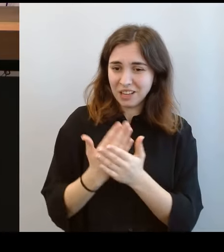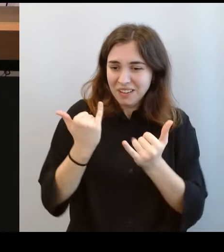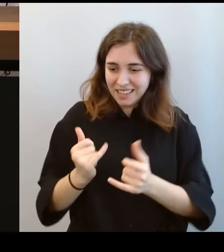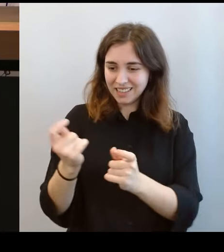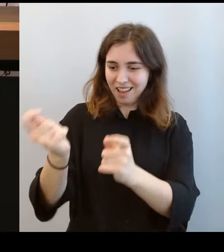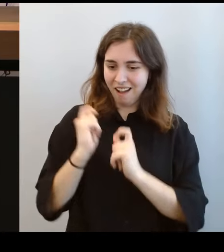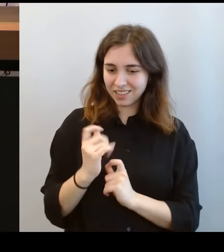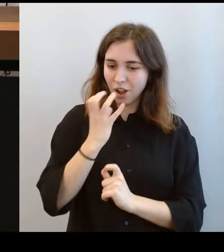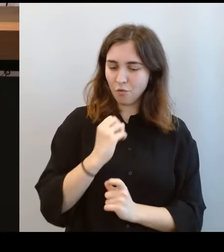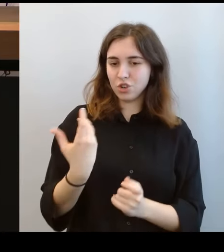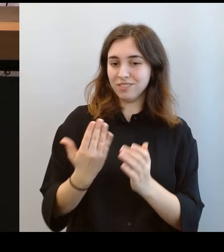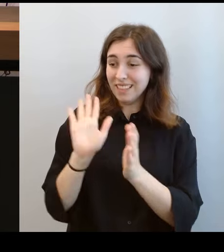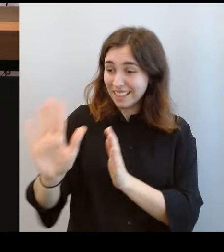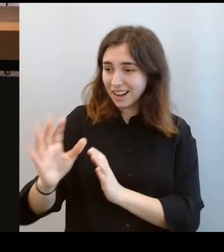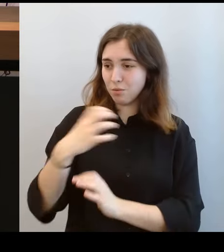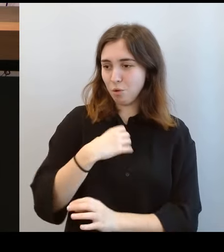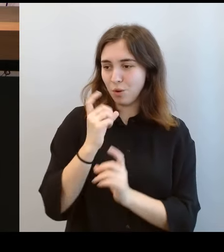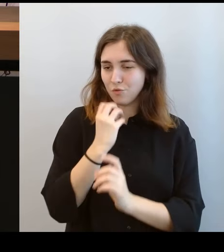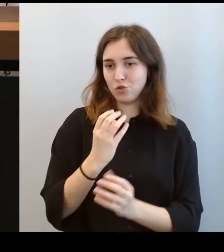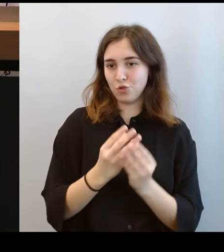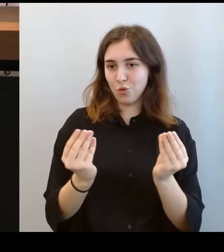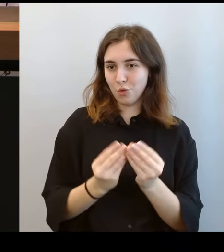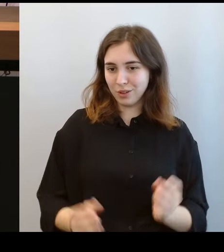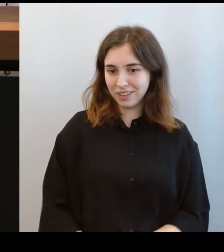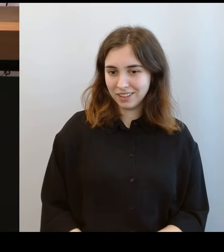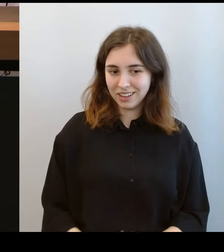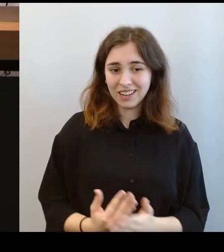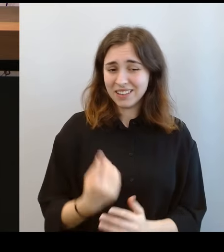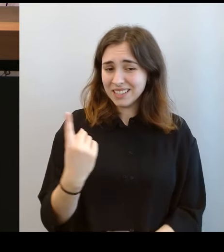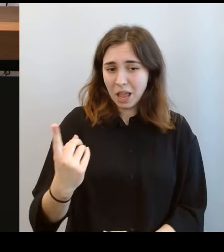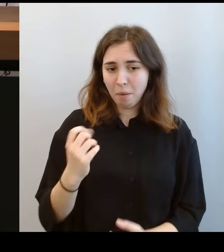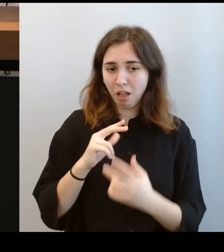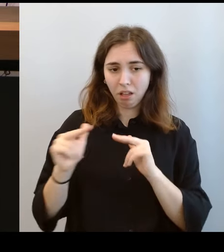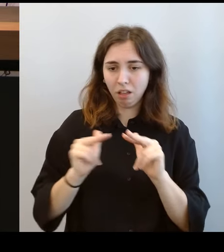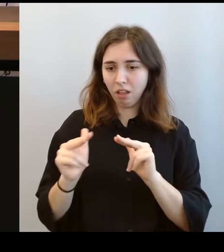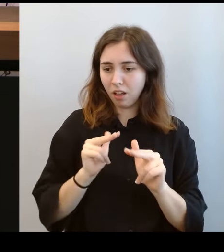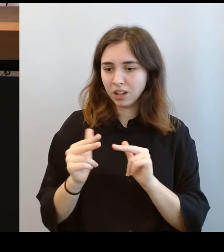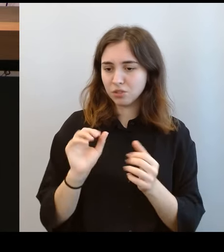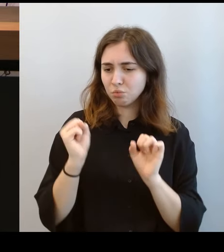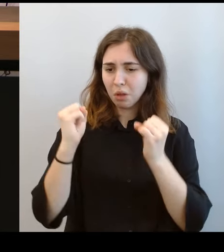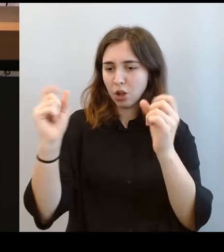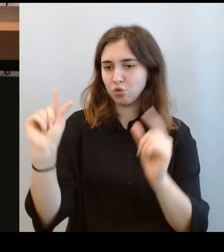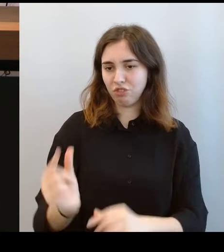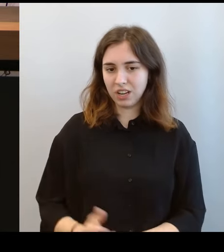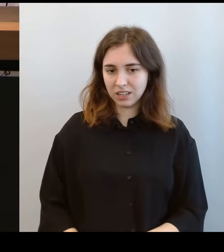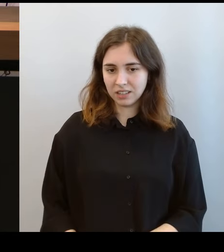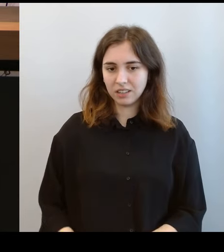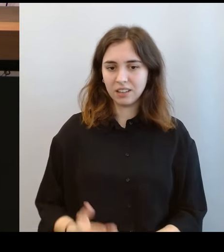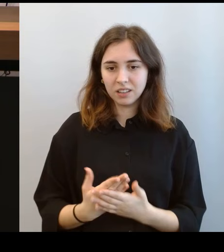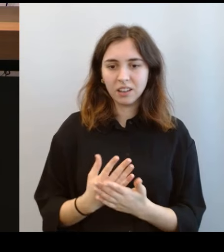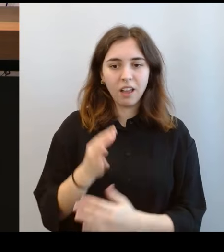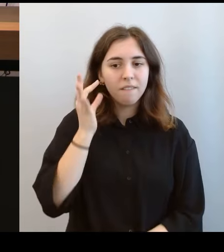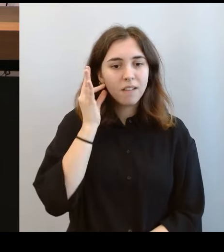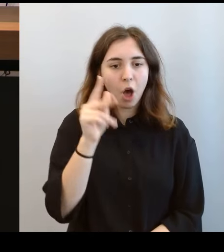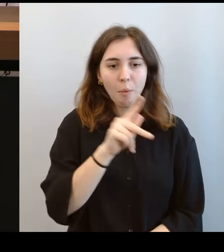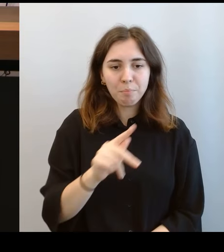ausreichend angegangen sind. Keiner der von Frau Pieroth genannten Punkte wurde wirklich umgesetzt von der grünen Senatorin.